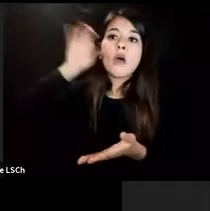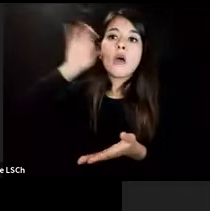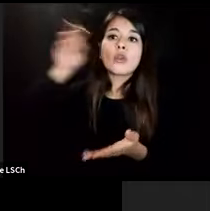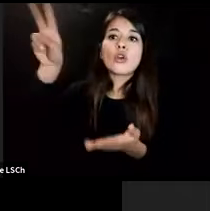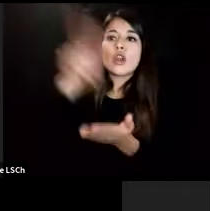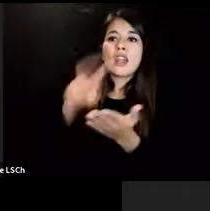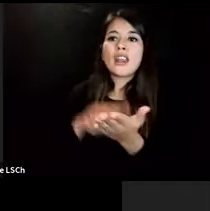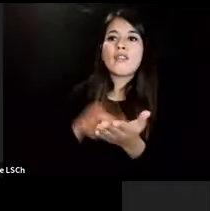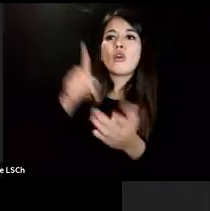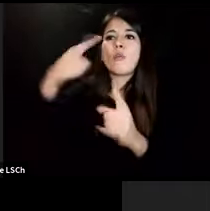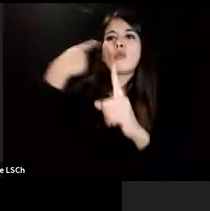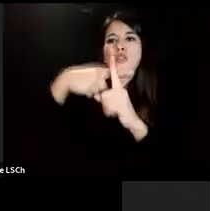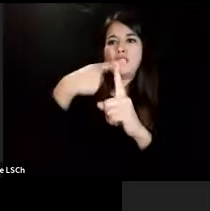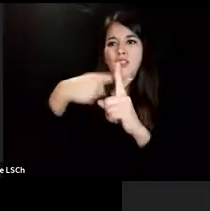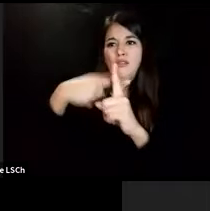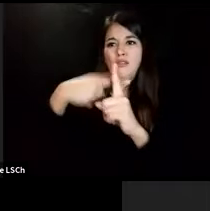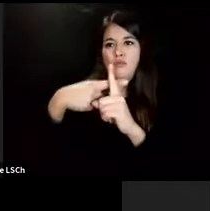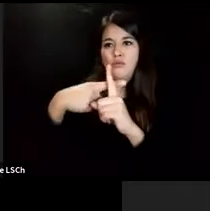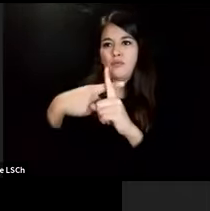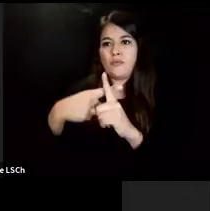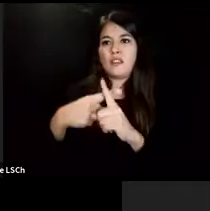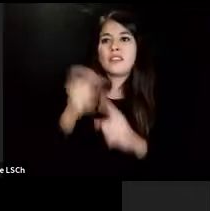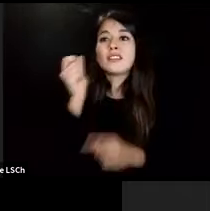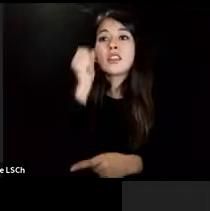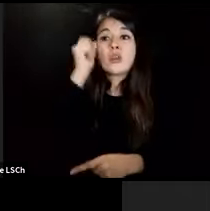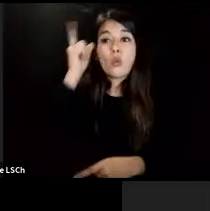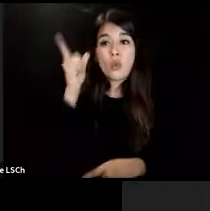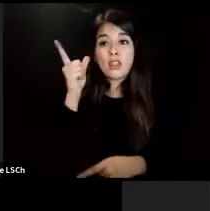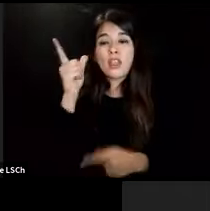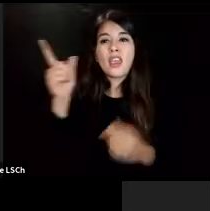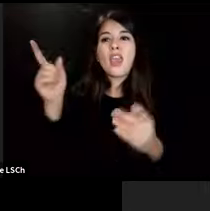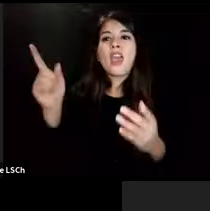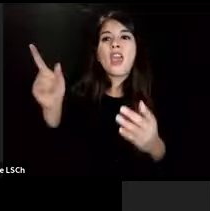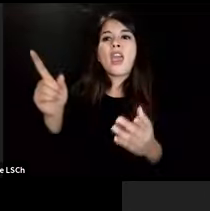Y se fueron dando cuenta también que el audiolibro ayuda en temas de dislexia,